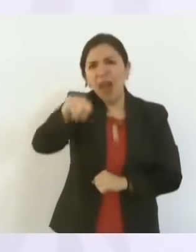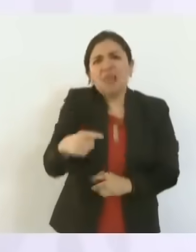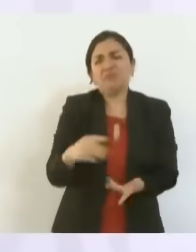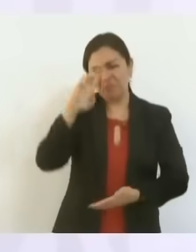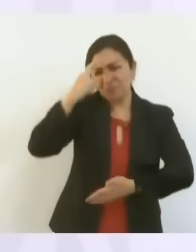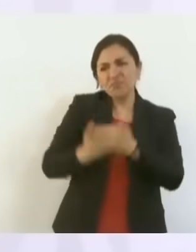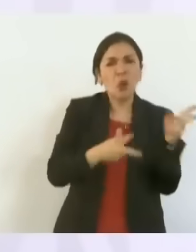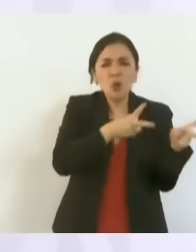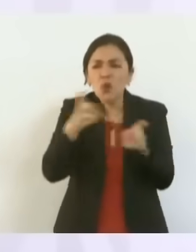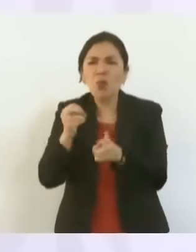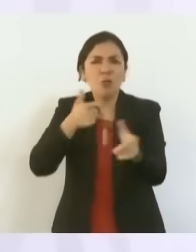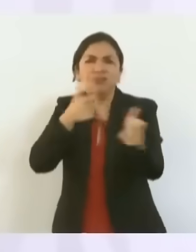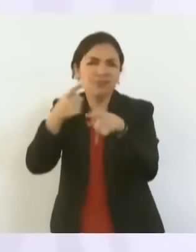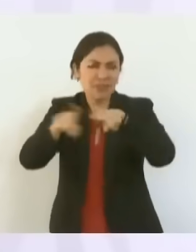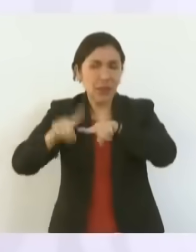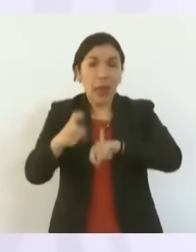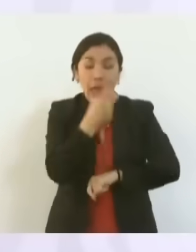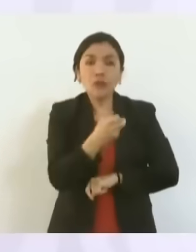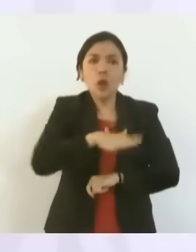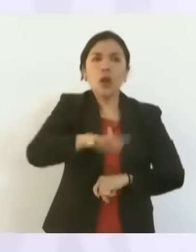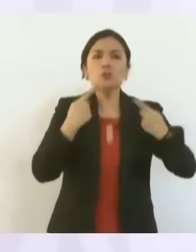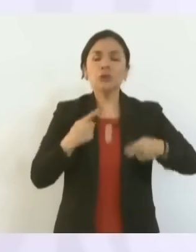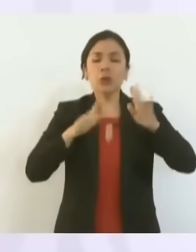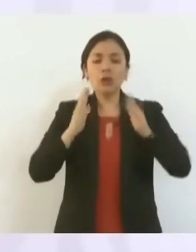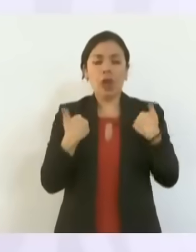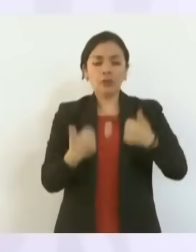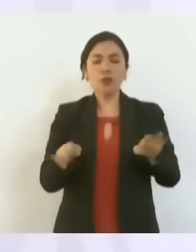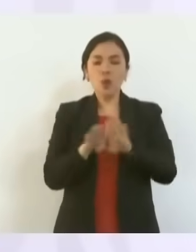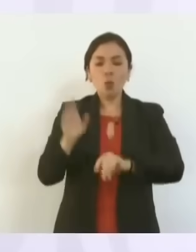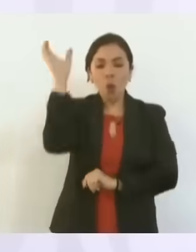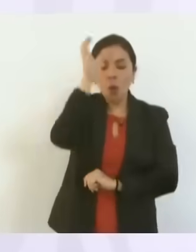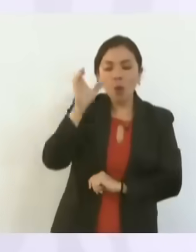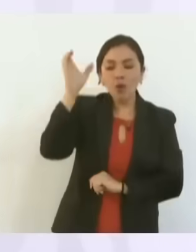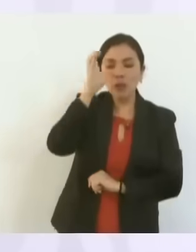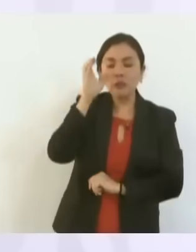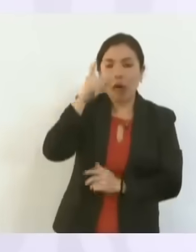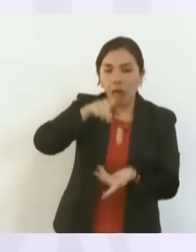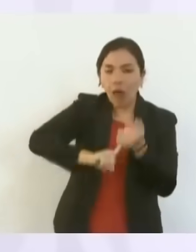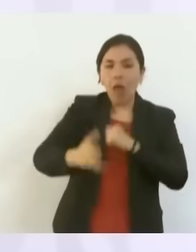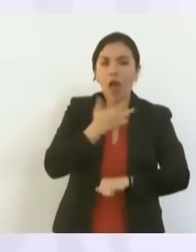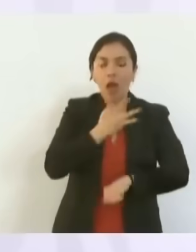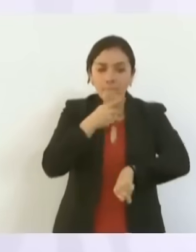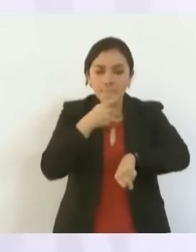permite crear conciencia entre la sociedad respecto a los peligros asociados con el mal